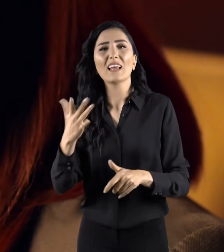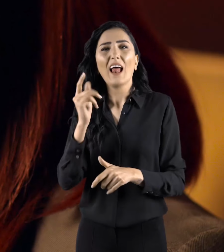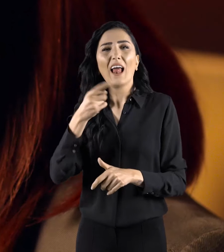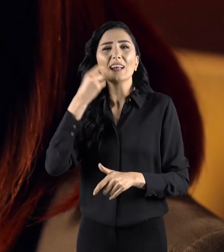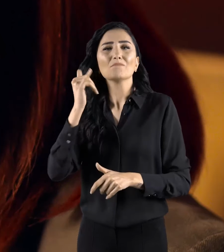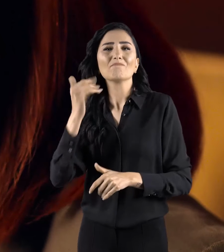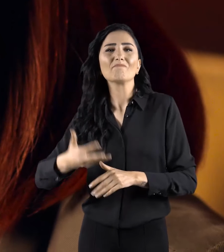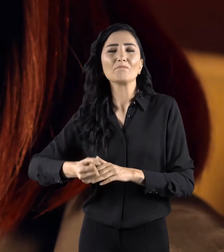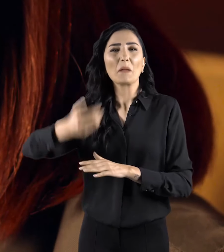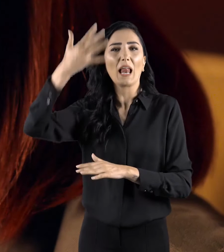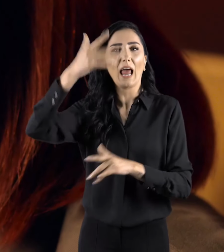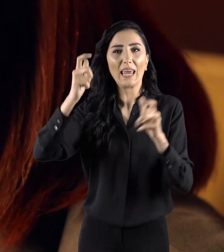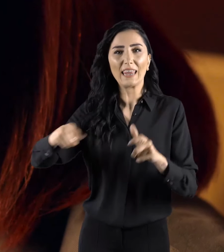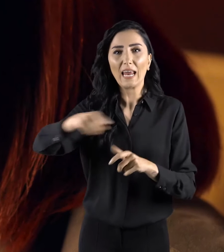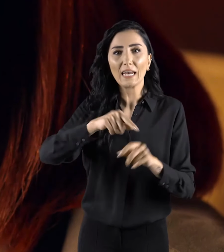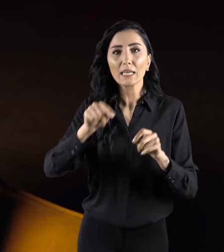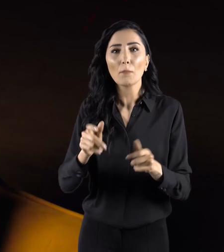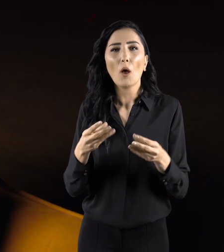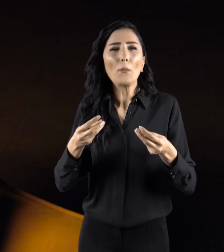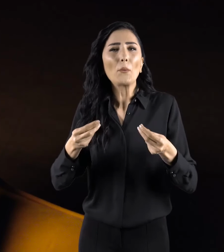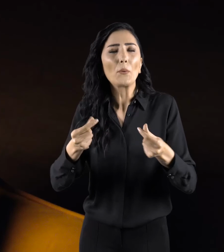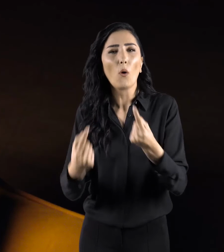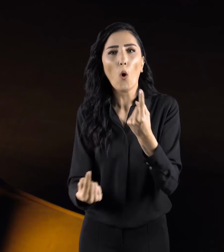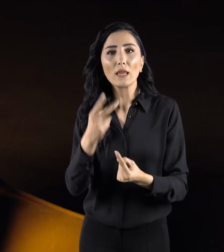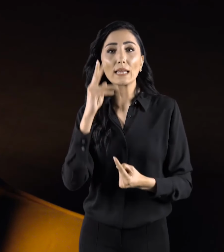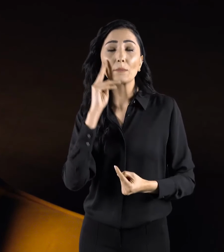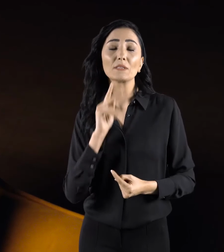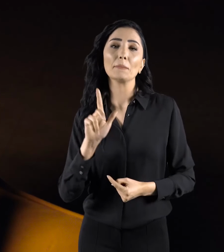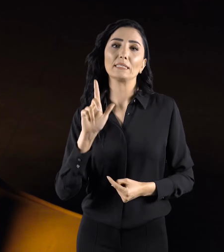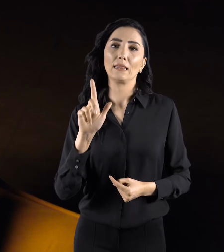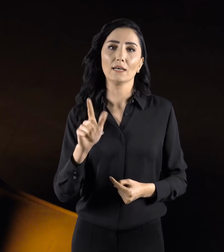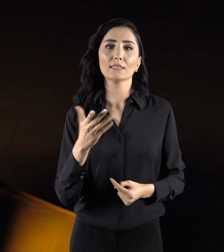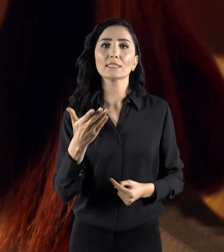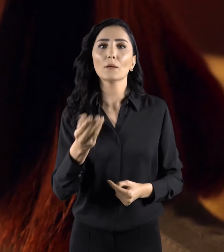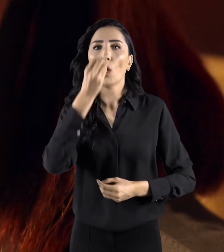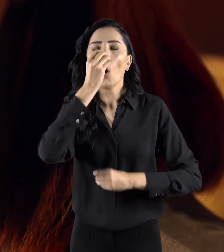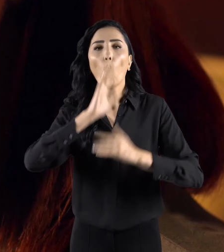gibi alanlarda kuru otların temizlenmesi gerekmektedir. Orman içinde veya kenarındaki